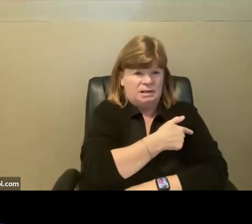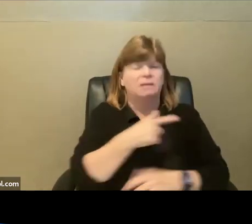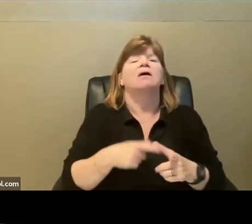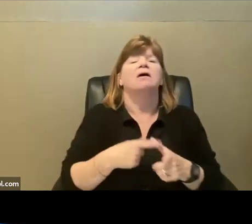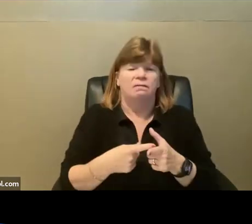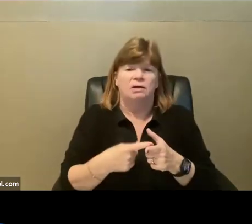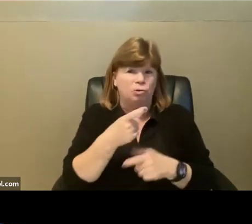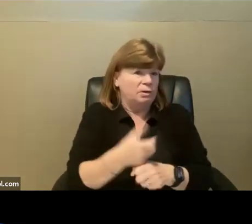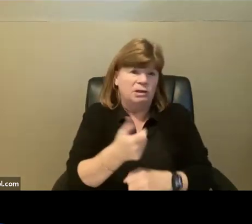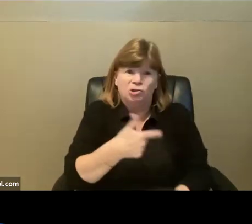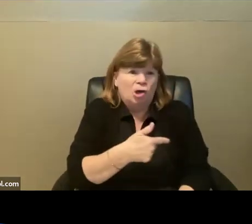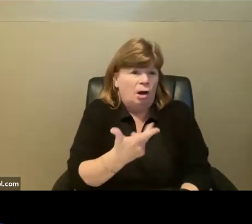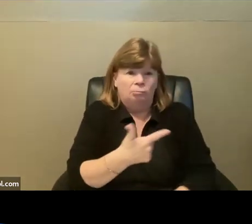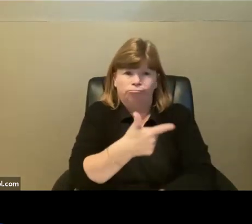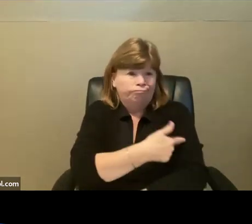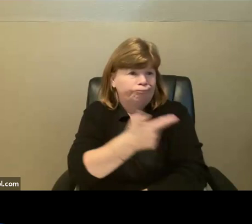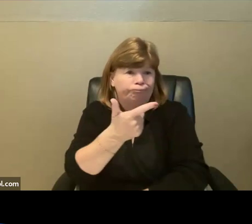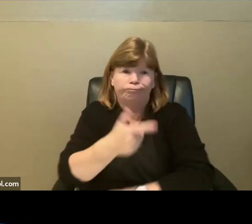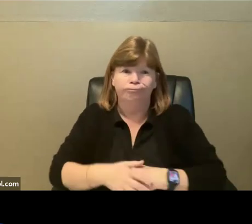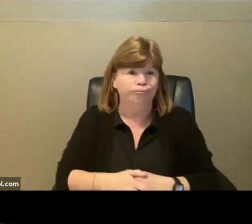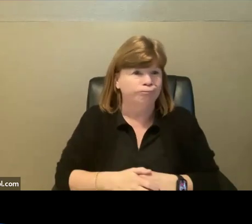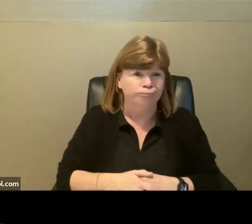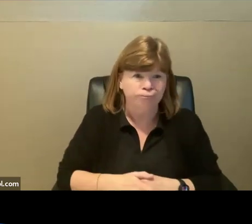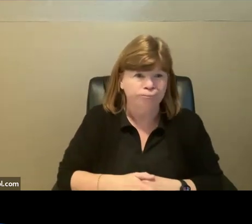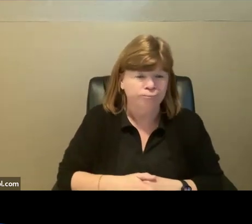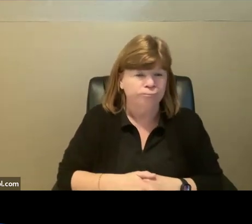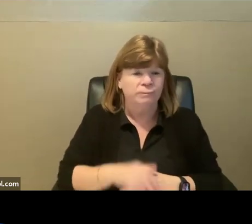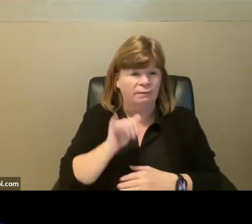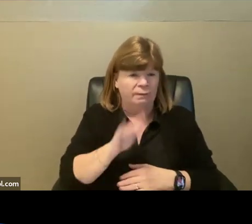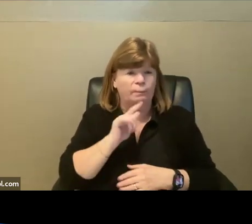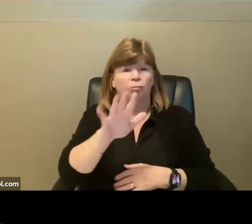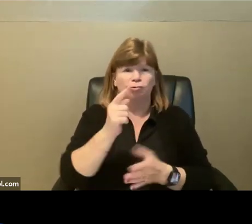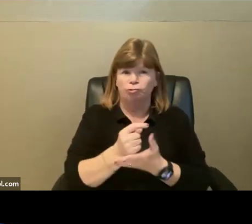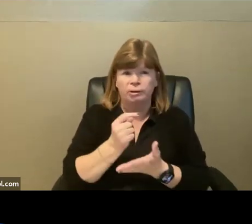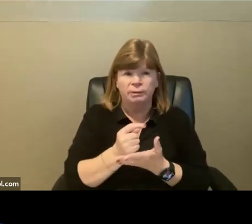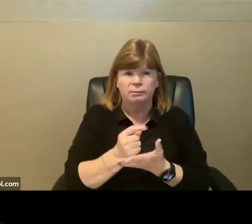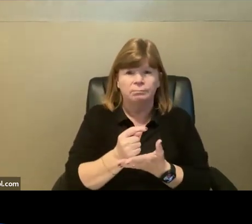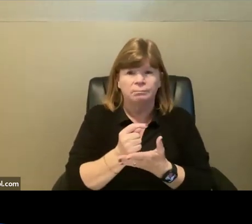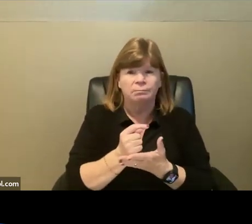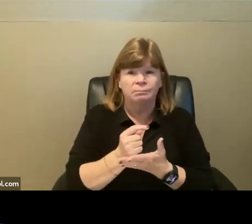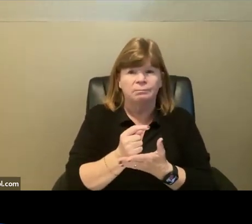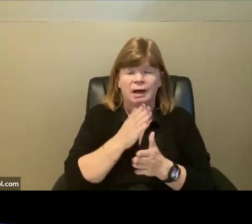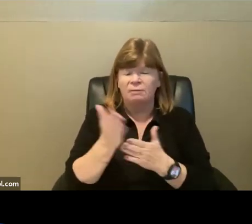te pondrían una inyección en el brazo, y ese sería tu tratamiento. Dios mío, después de todo esto, podrías recibir una inyección.